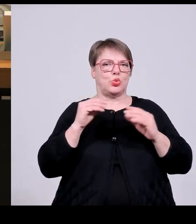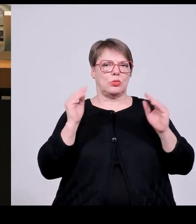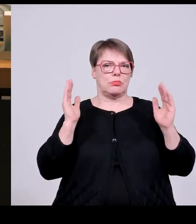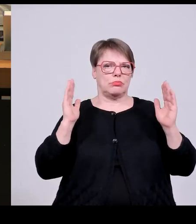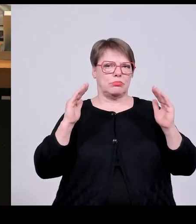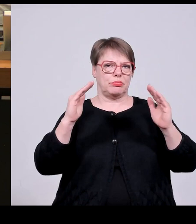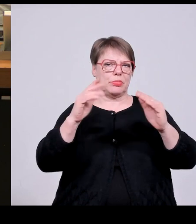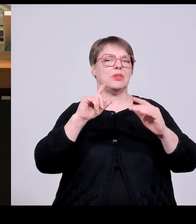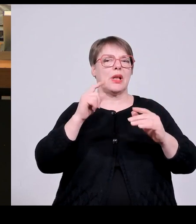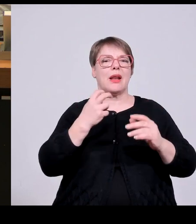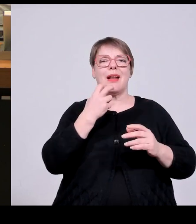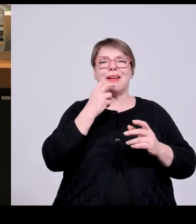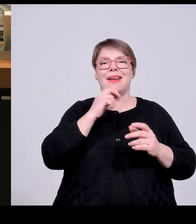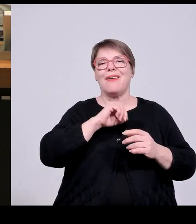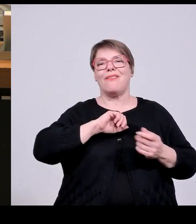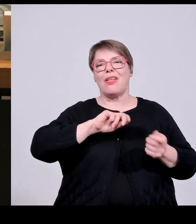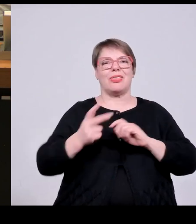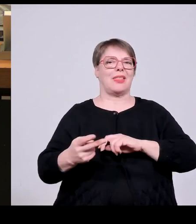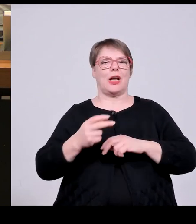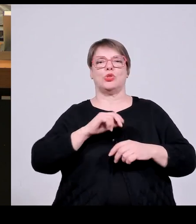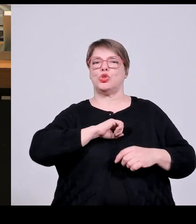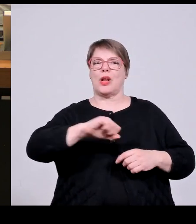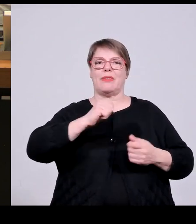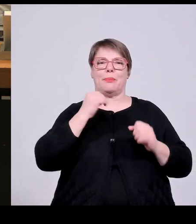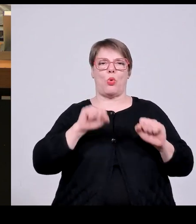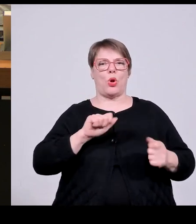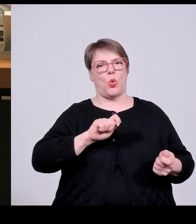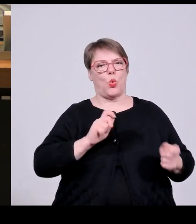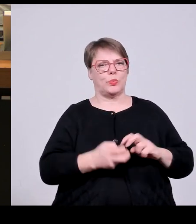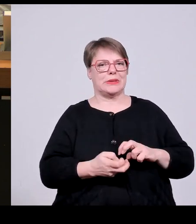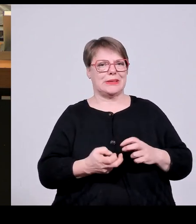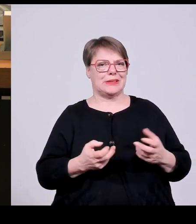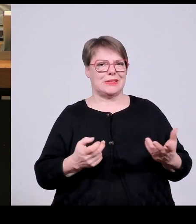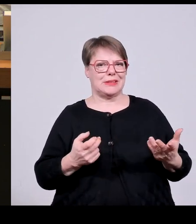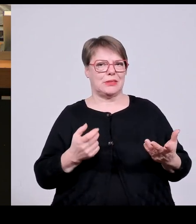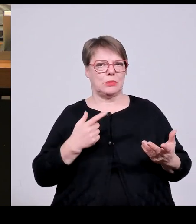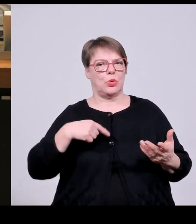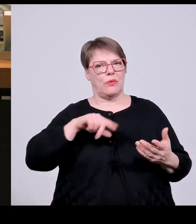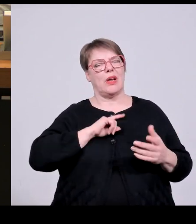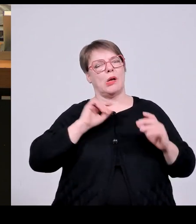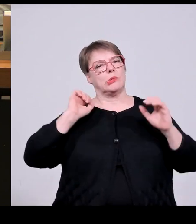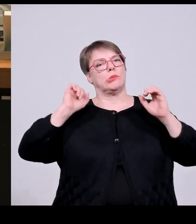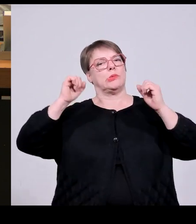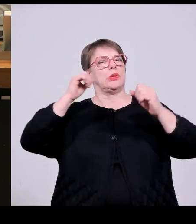Dieser Ausbau vor Ort wird nur dort auf Akzeptanz stoßen, wenn wir in Berlin hier unsere Hausaufgaben machen.